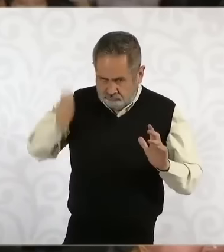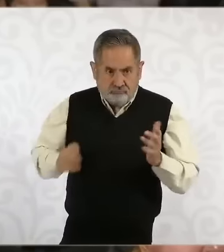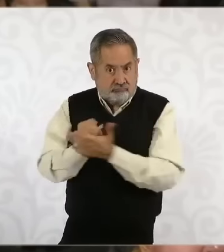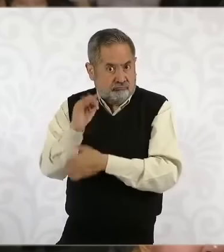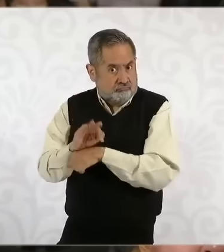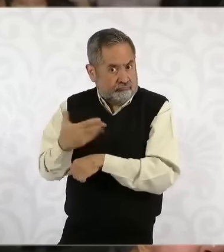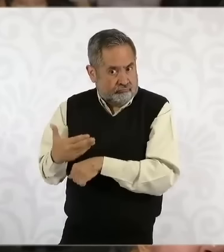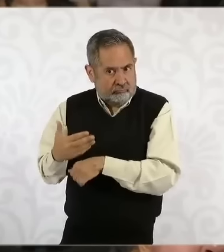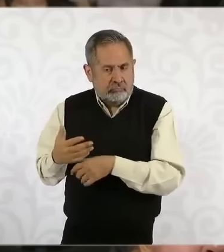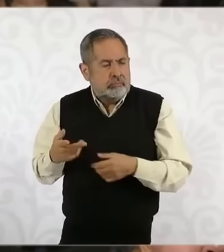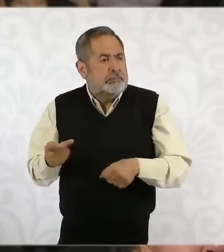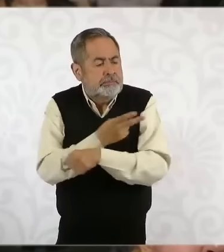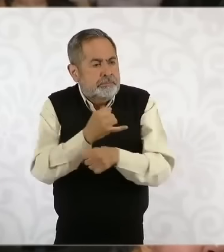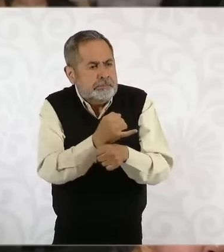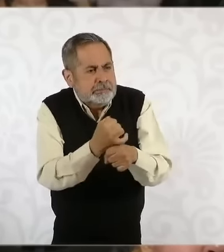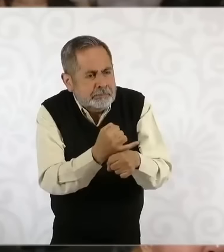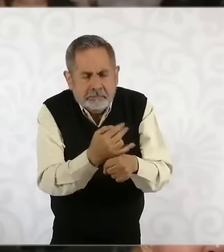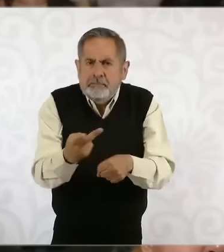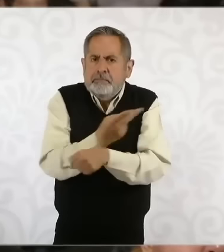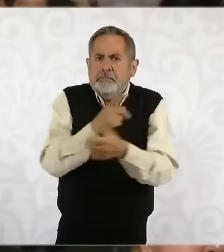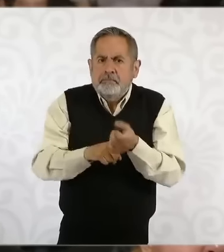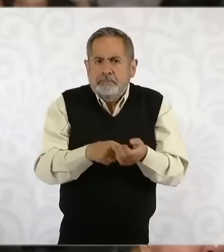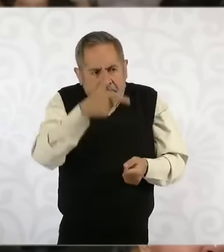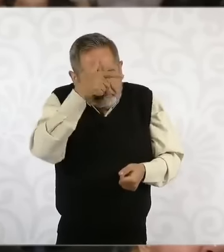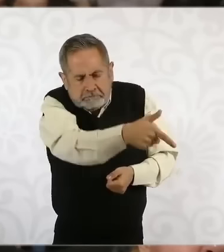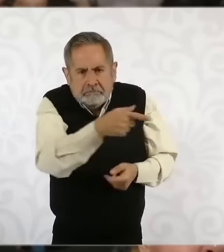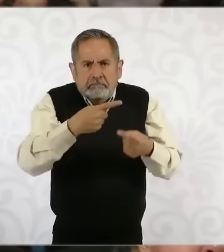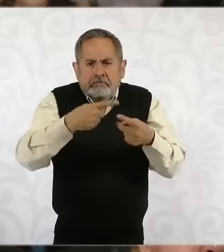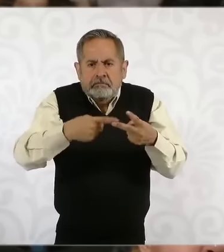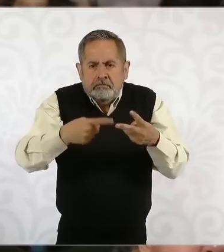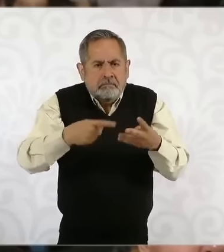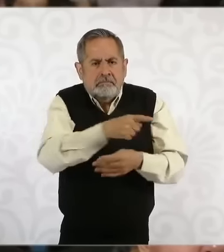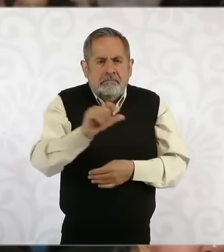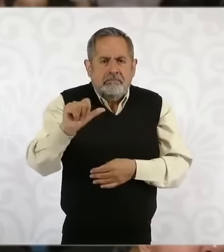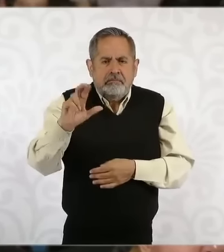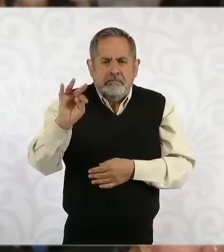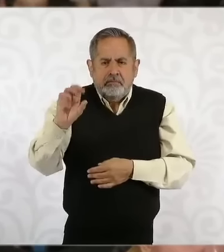se investigó qué ha pasado con esta denuncia de Arturo Saldívar Lelo de la Rea